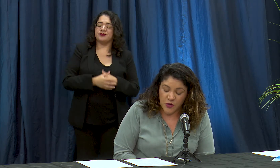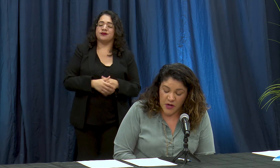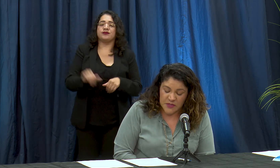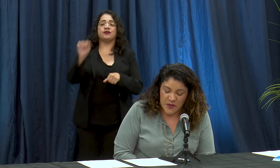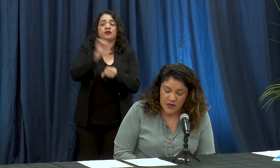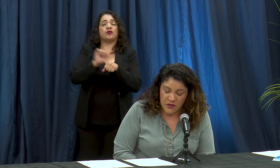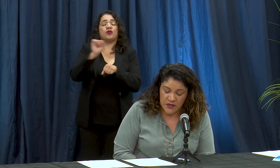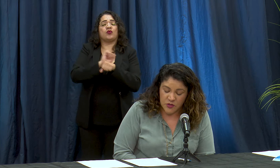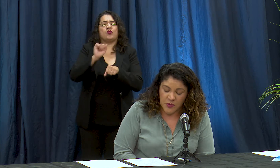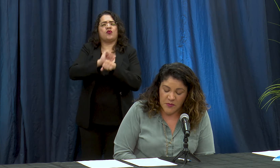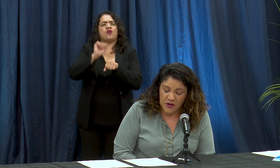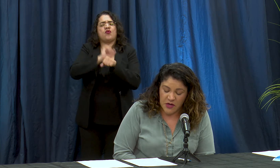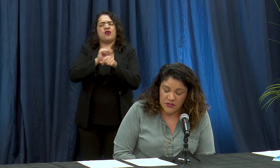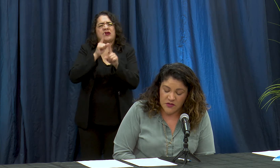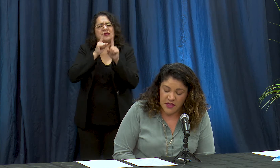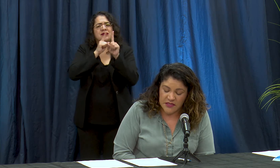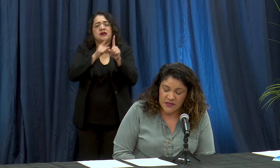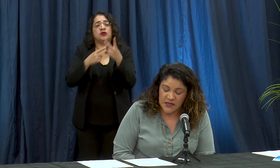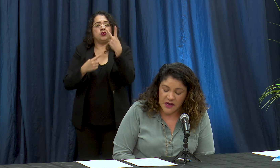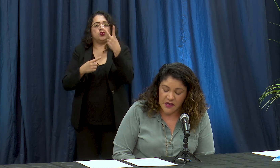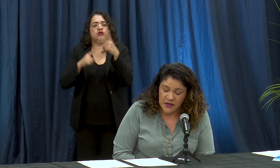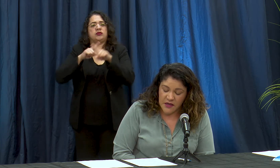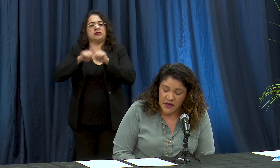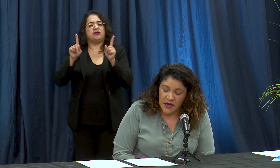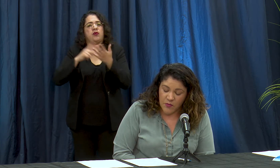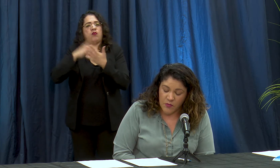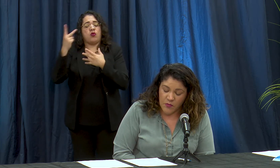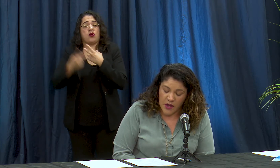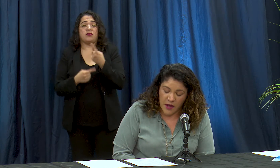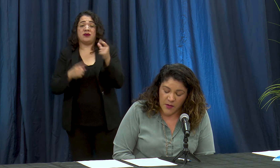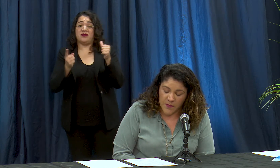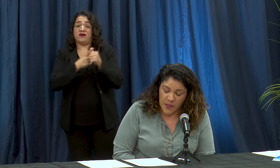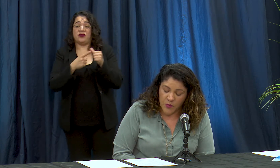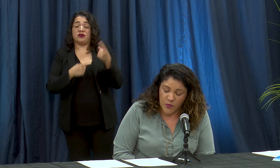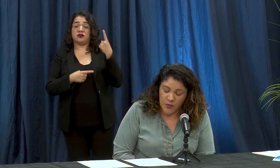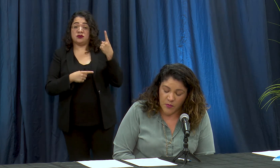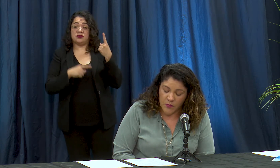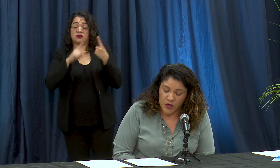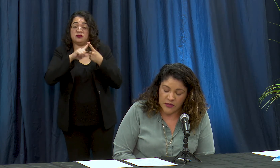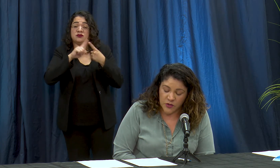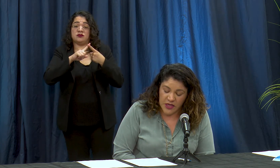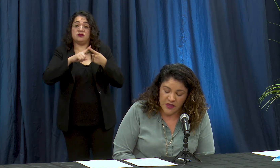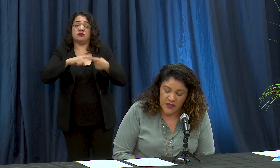programme's para ayudar so primero la ciudad de extender a la moratoria de de